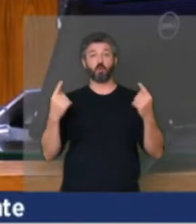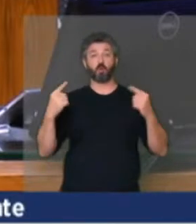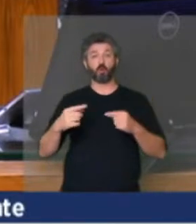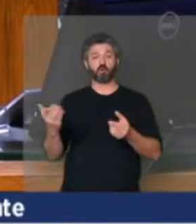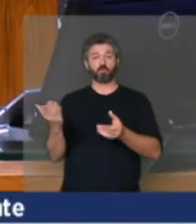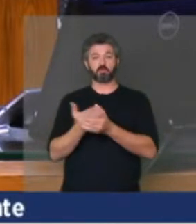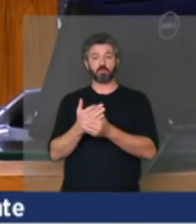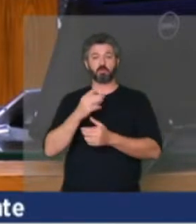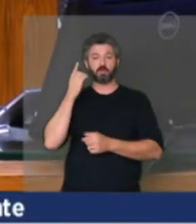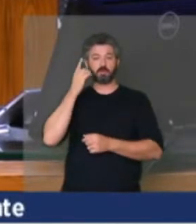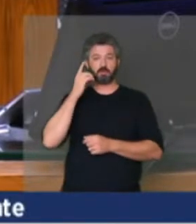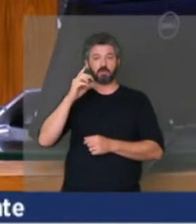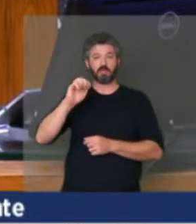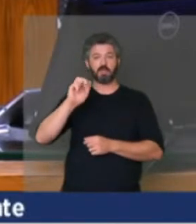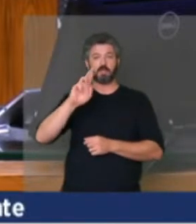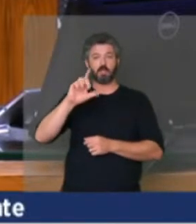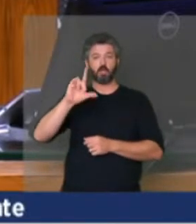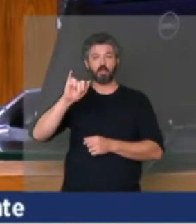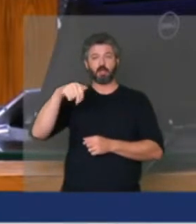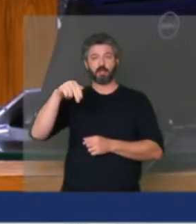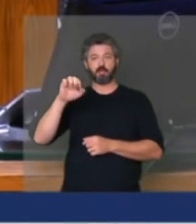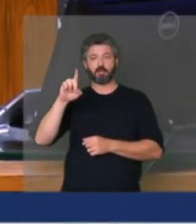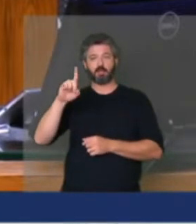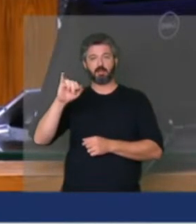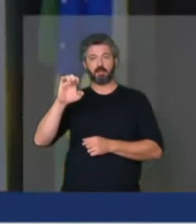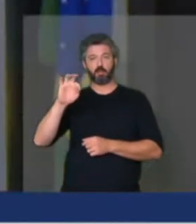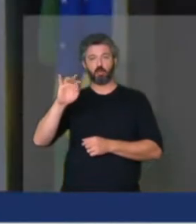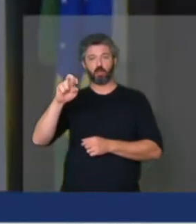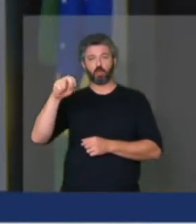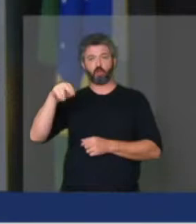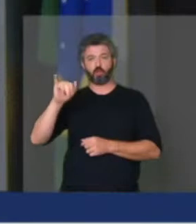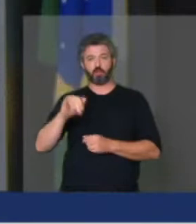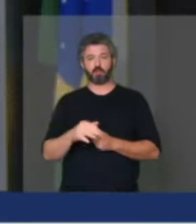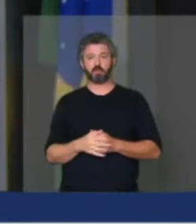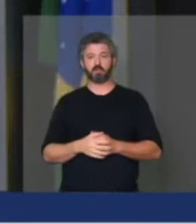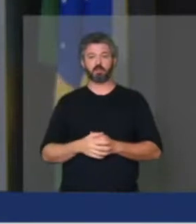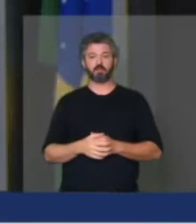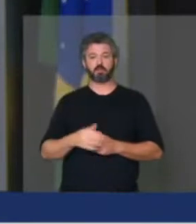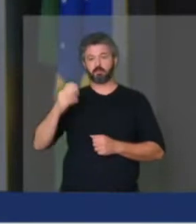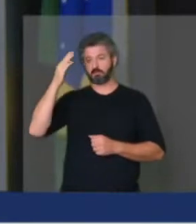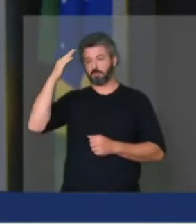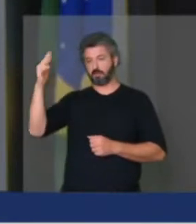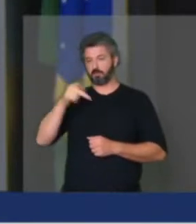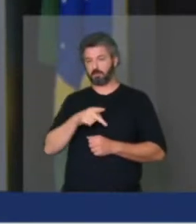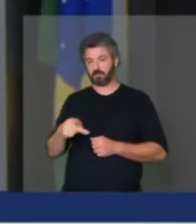DE TONI. -- [DEPUTADA]: MUITO OBRIGADO PRESIDENTE. PRESIDENTE NÃO FAZ SENTIDO... NÓS APROVARMOS ESSE REQUERIMENTO QUE NADA MAIS É